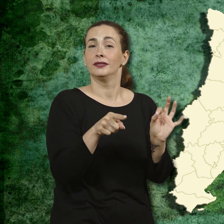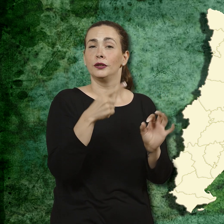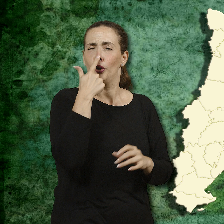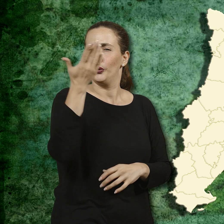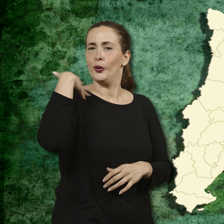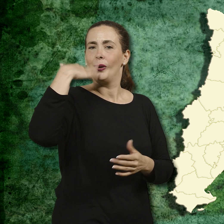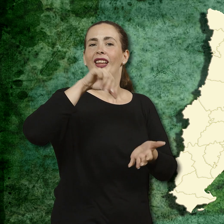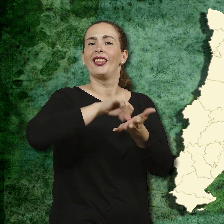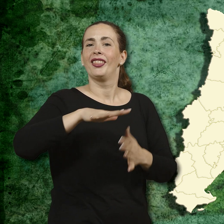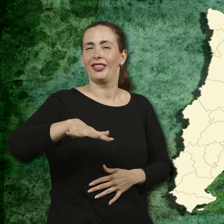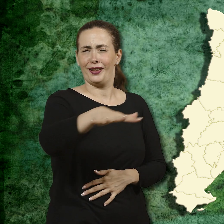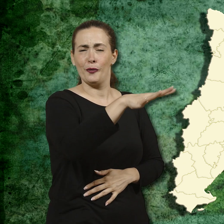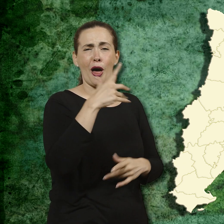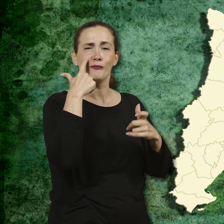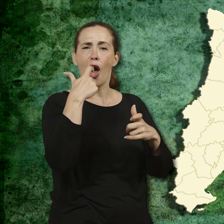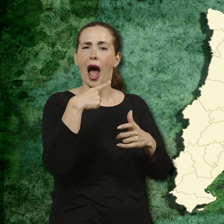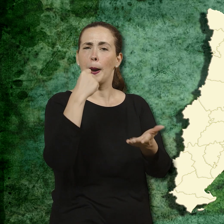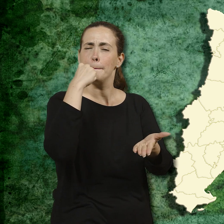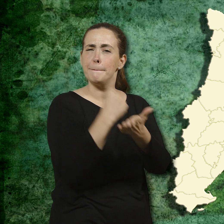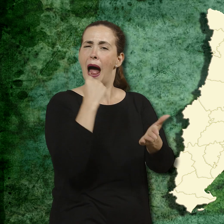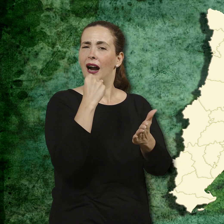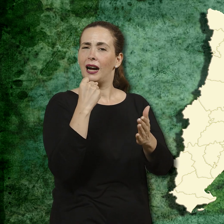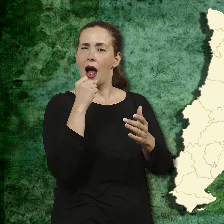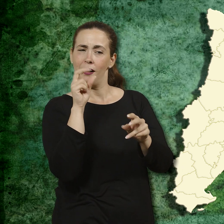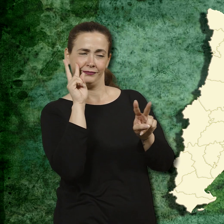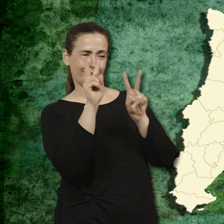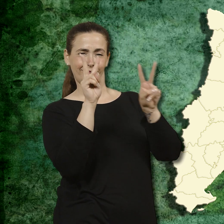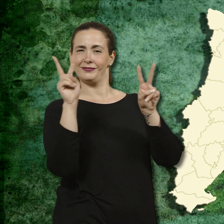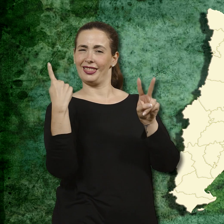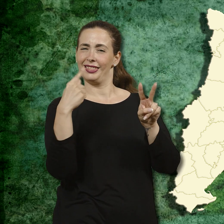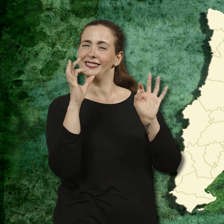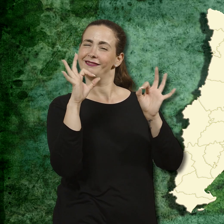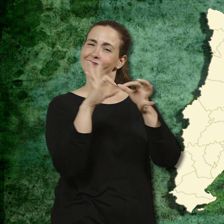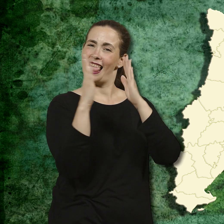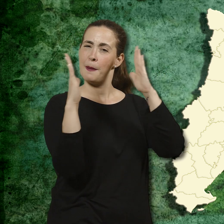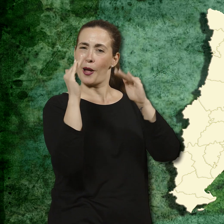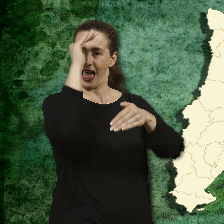una antiga ciutat comtal de la qual resten empremtes ben visibles,